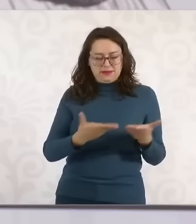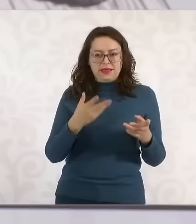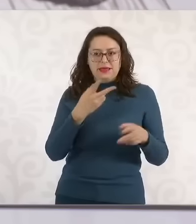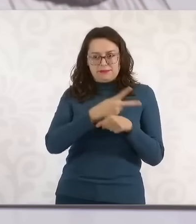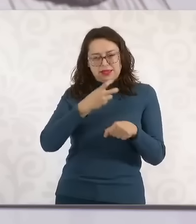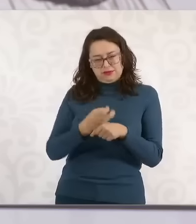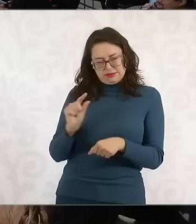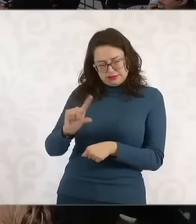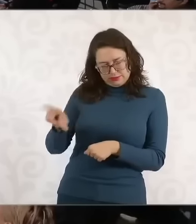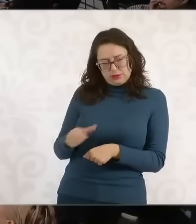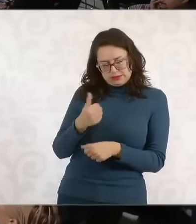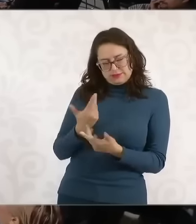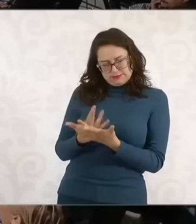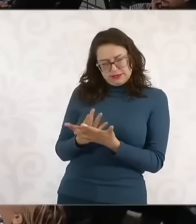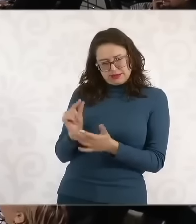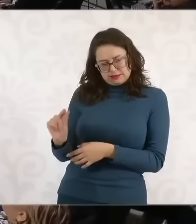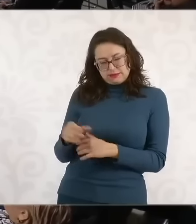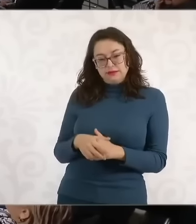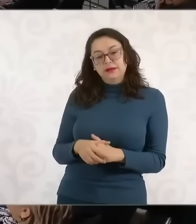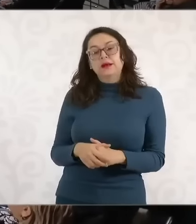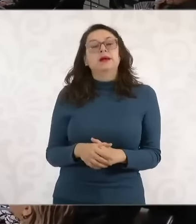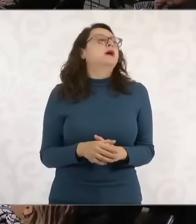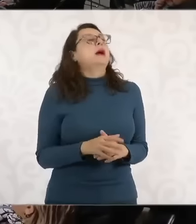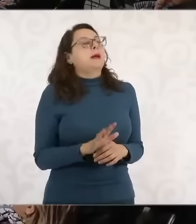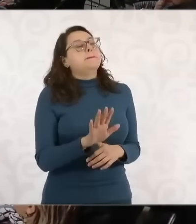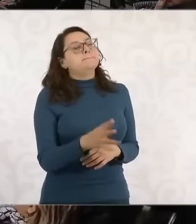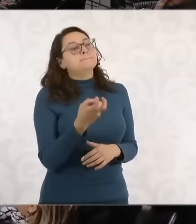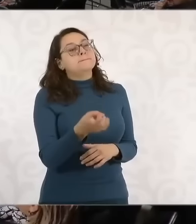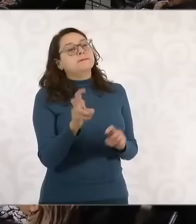Perfecto. Bueno, del tema eh mencionaron sobre la inversión en Iismo de Tehuantepec. Me llama